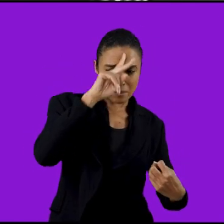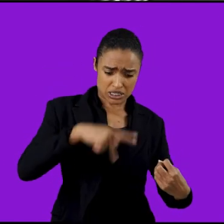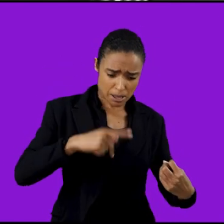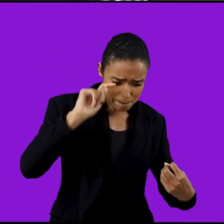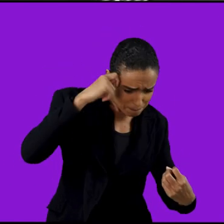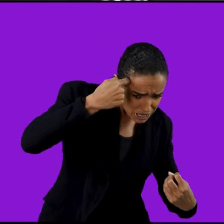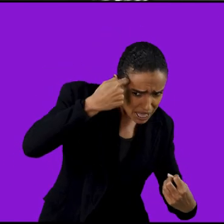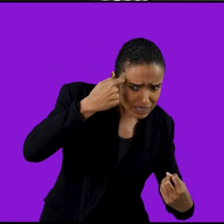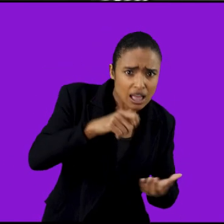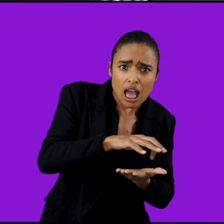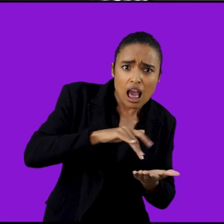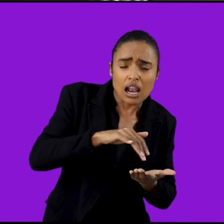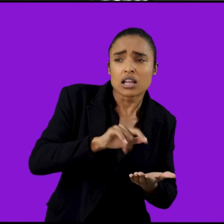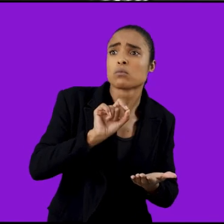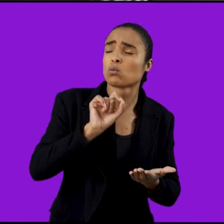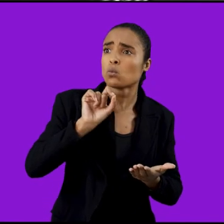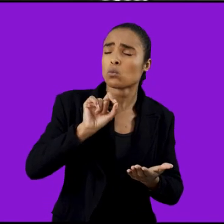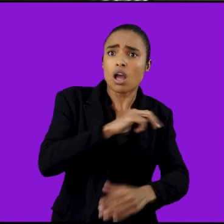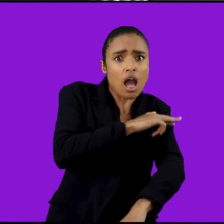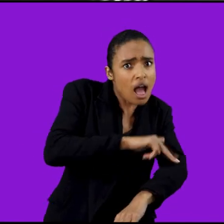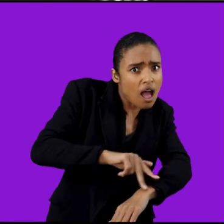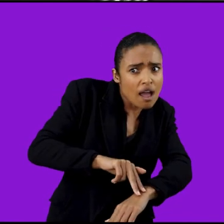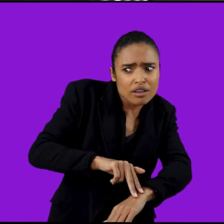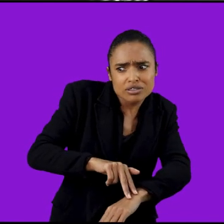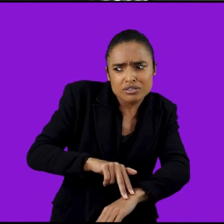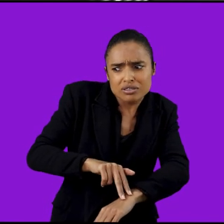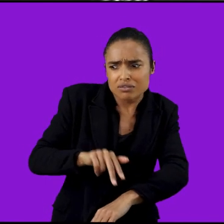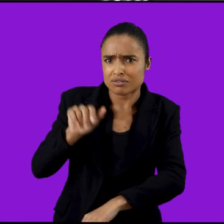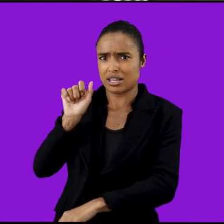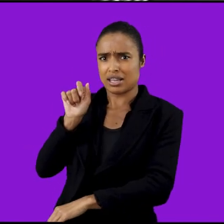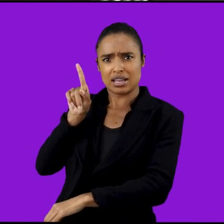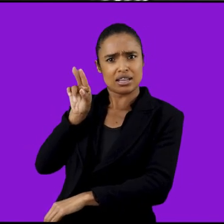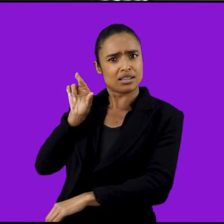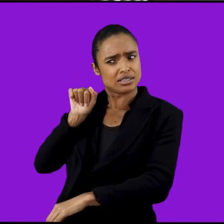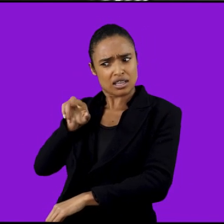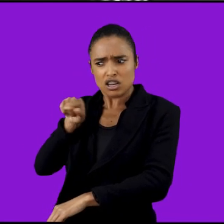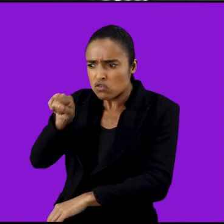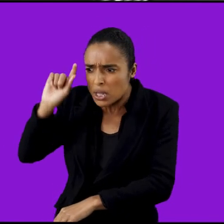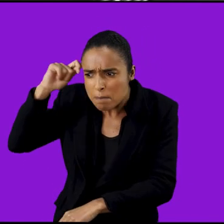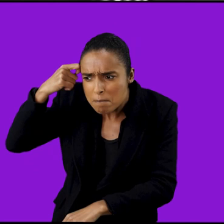A gente falar de “Adriana, você é preta”. Isso veio. Nossa. Muito com a Feira Preta,